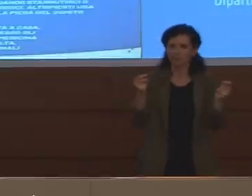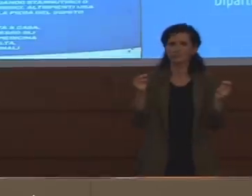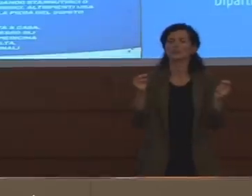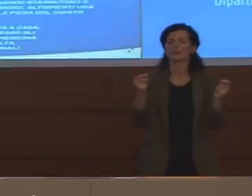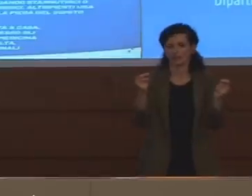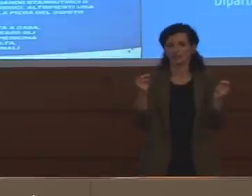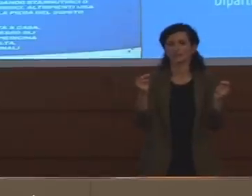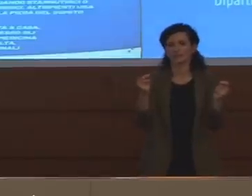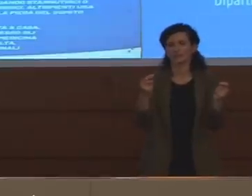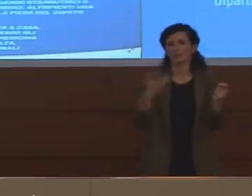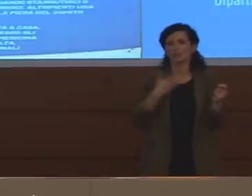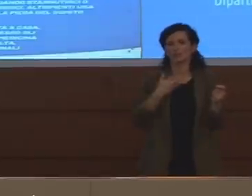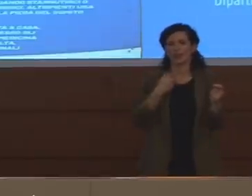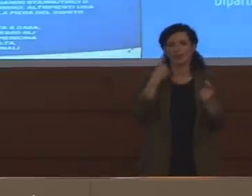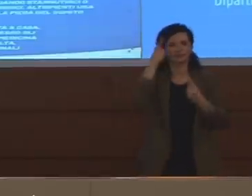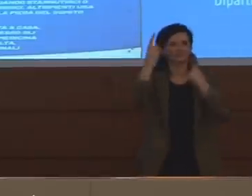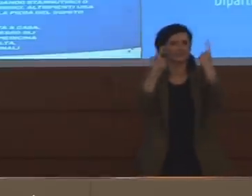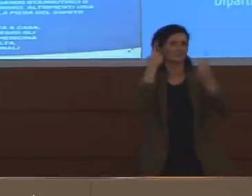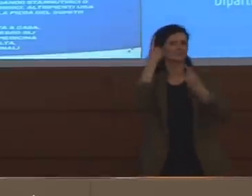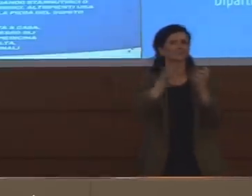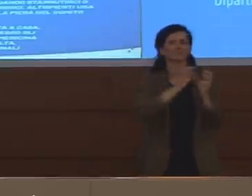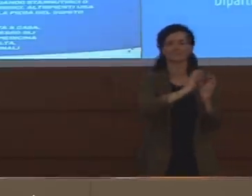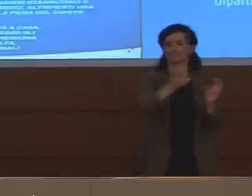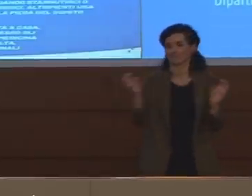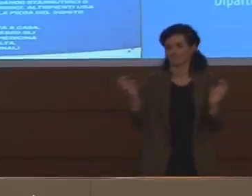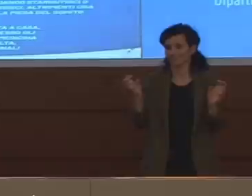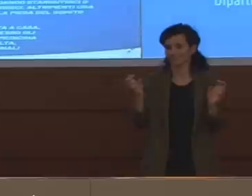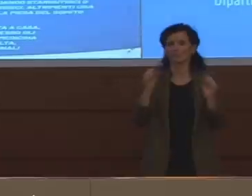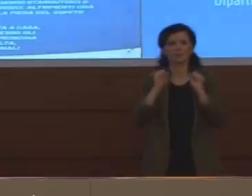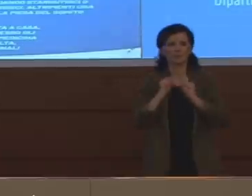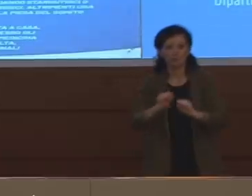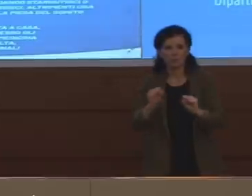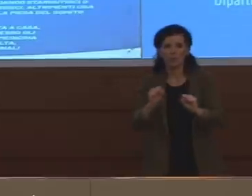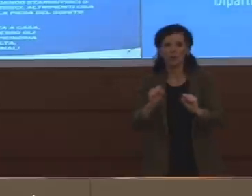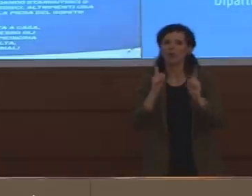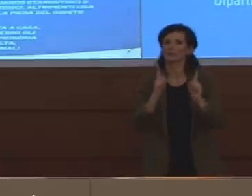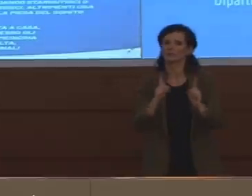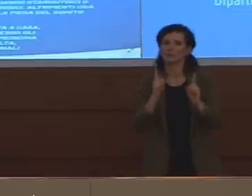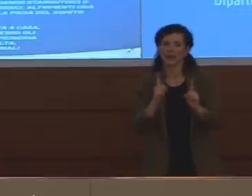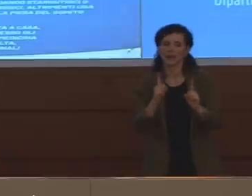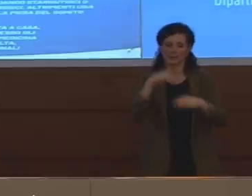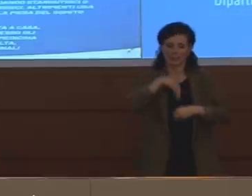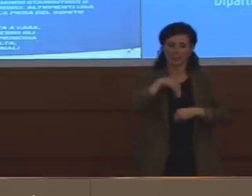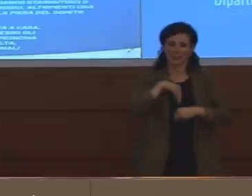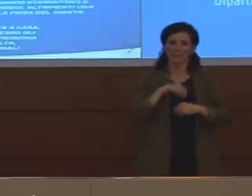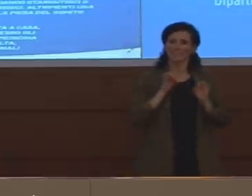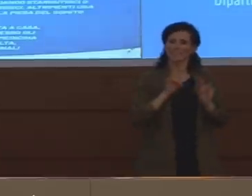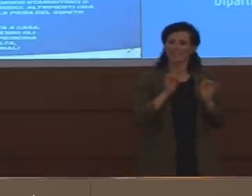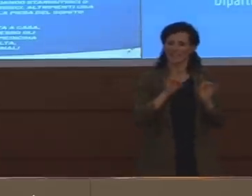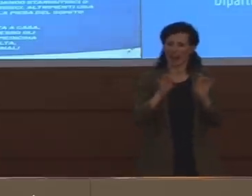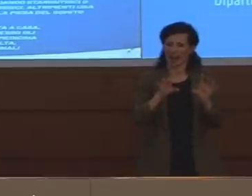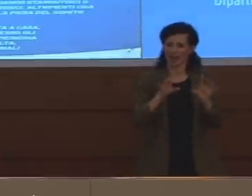variabili, che possono far riferimento o alla carica virale, il viral load come